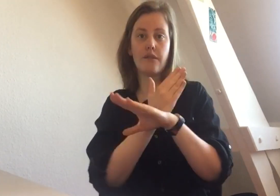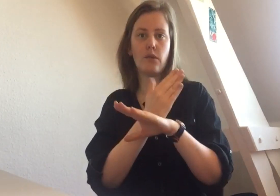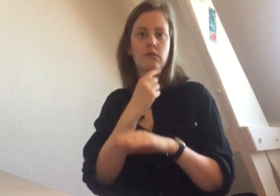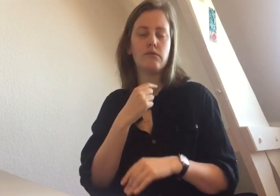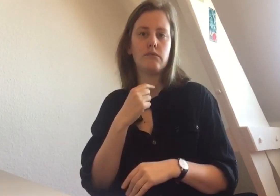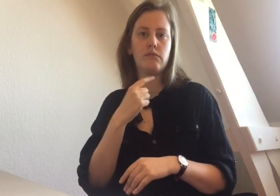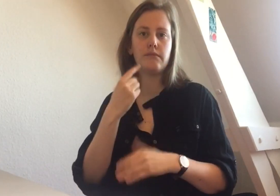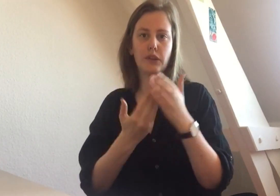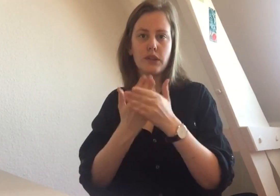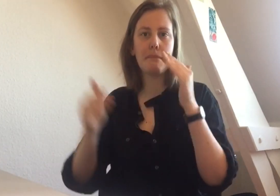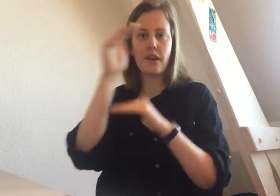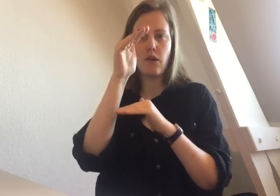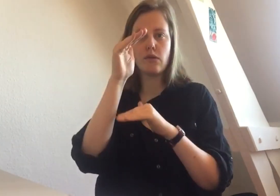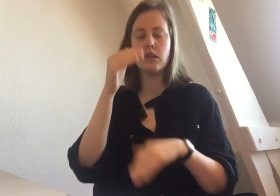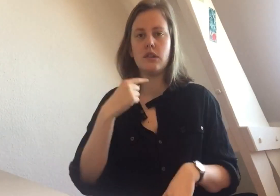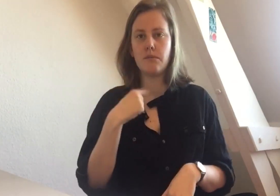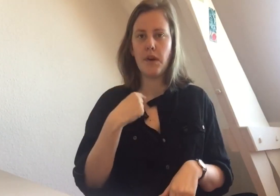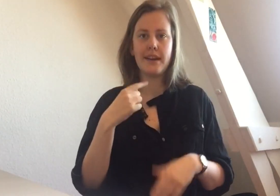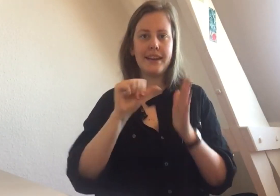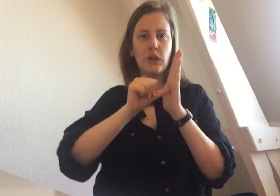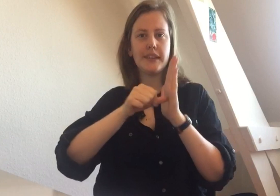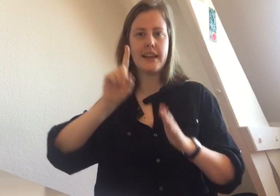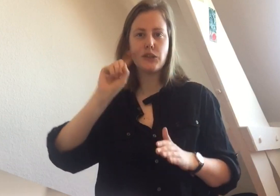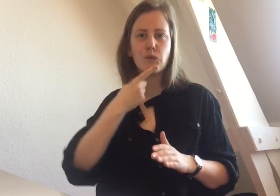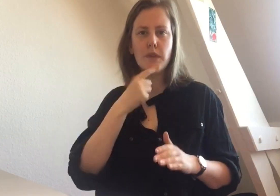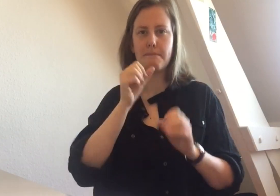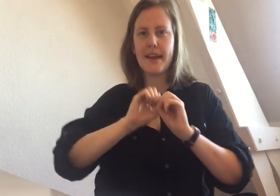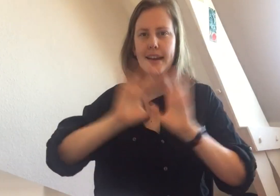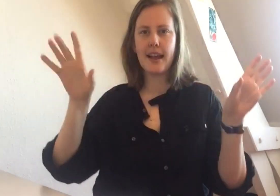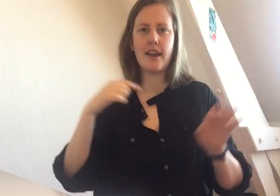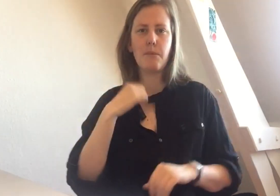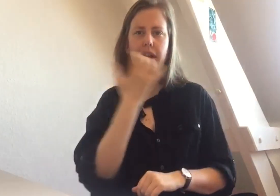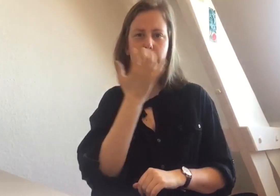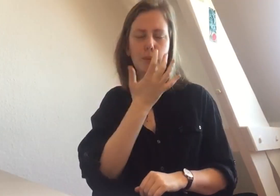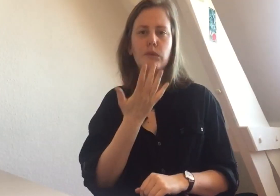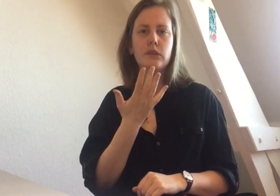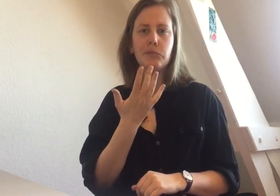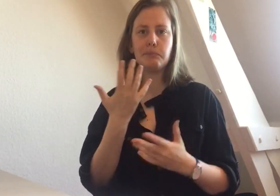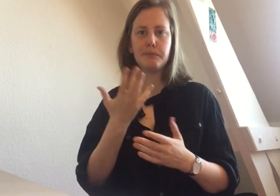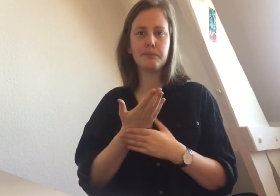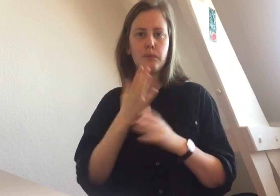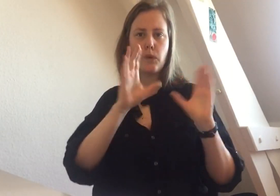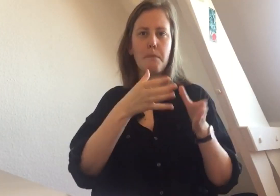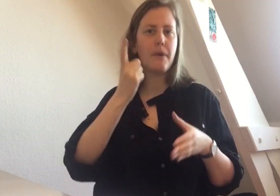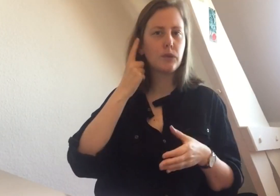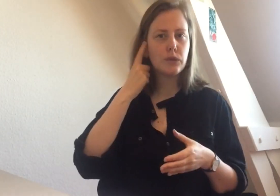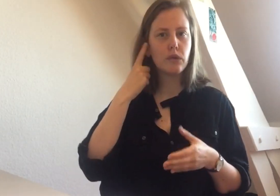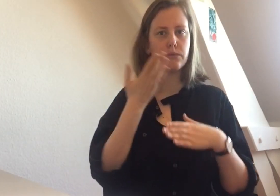Avant d'entamer mes études supérieures, mon identité sourde n'était pas très claire Quand j'étais adolescente, quand j'étais avec des entendants,